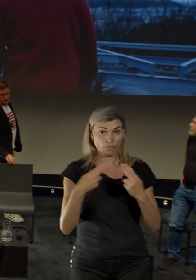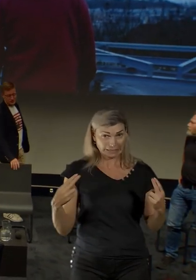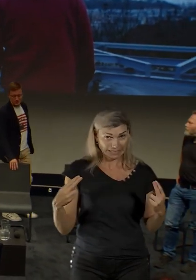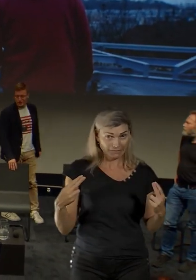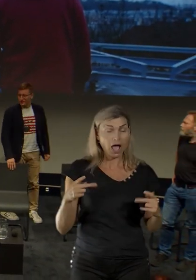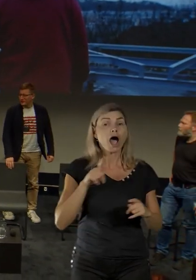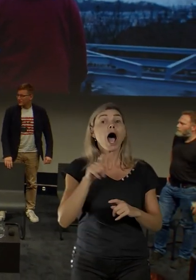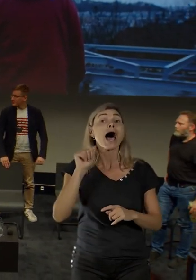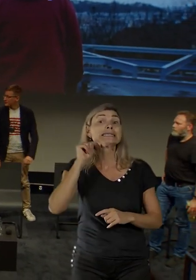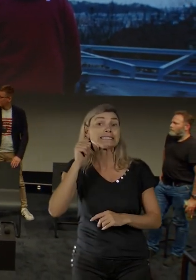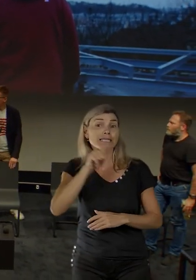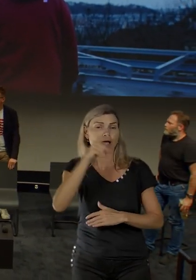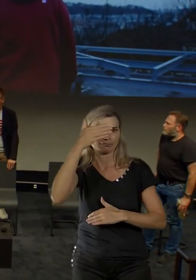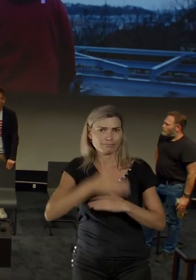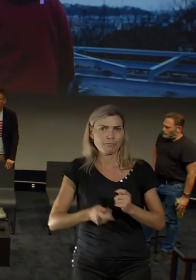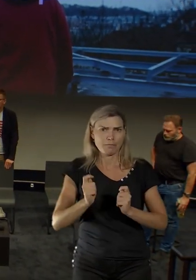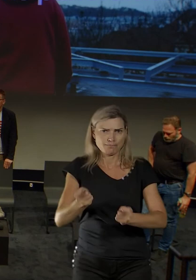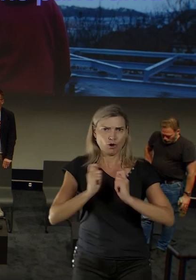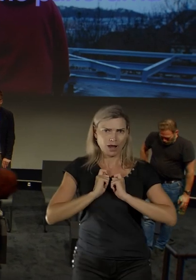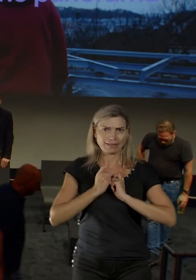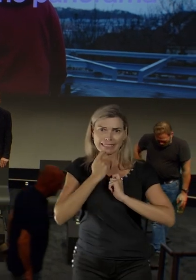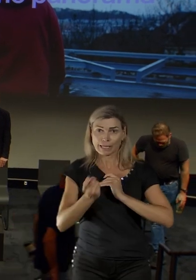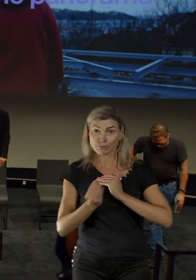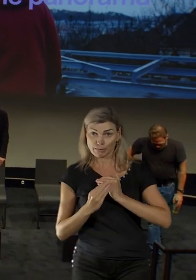Takže pokud budete chtít přijít, poradit se. Podat připomínku, tak do šesti.